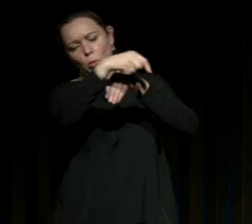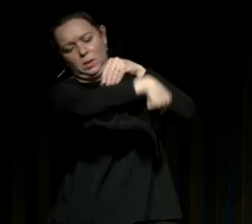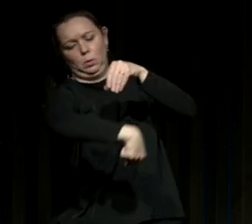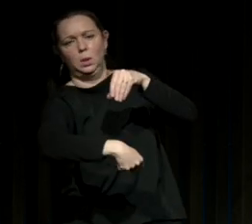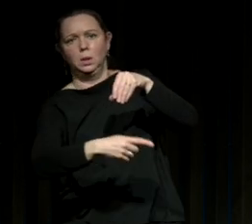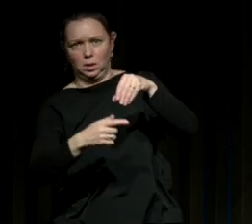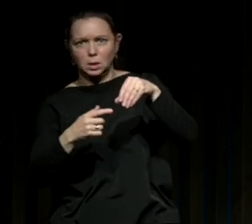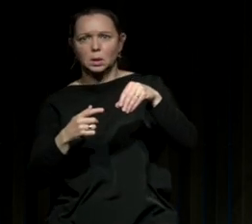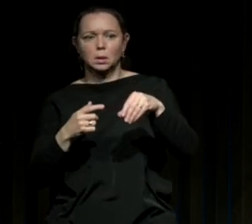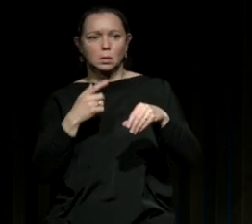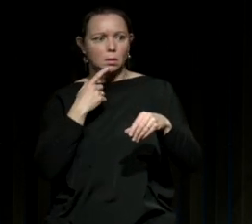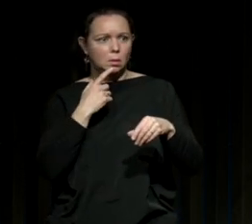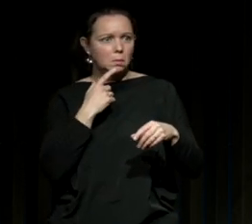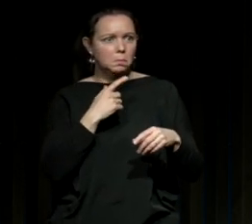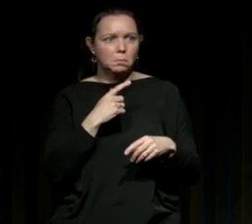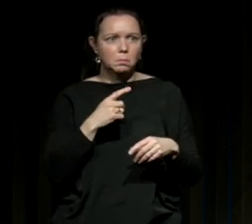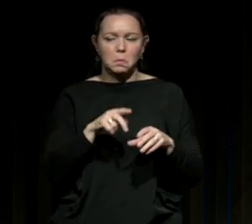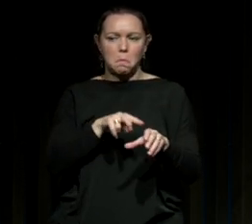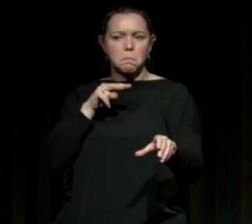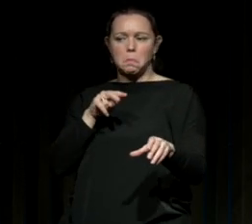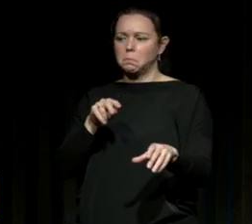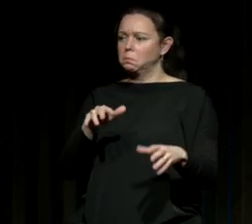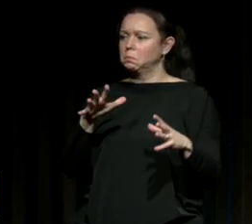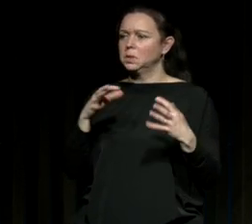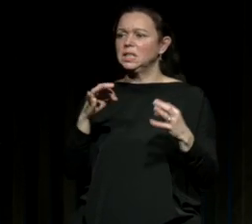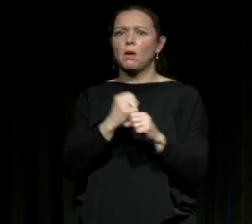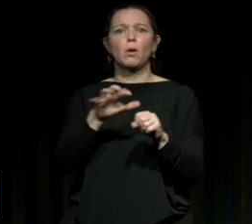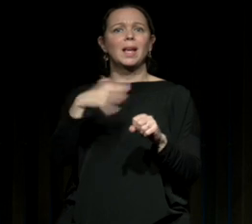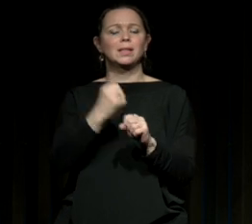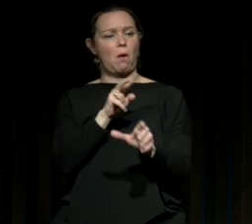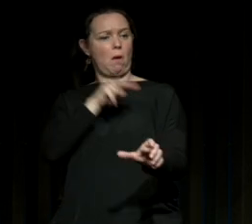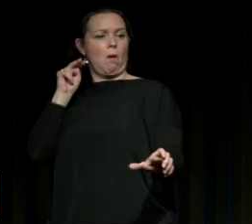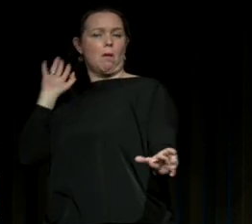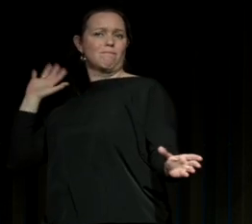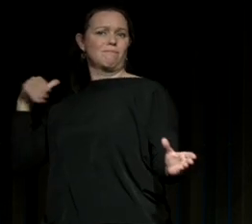un recul de 10 15 ans on est dans des niveaux de perte de poids de 2 25 % du poids corporel